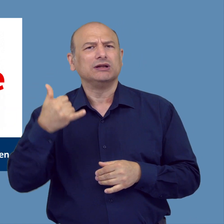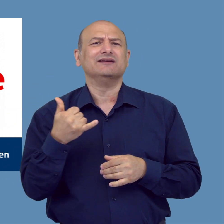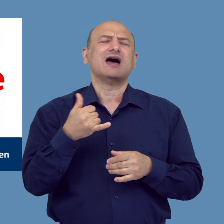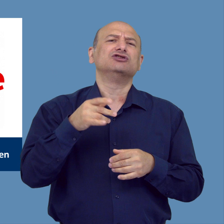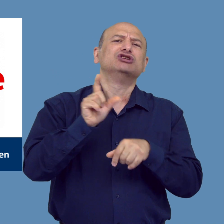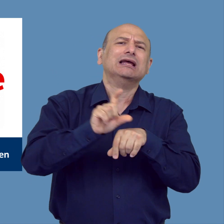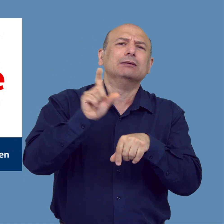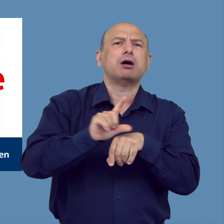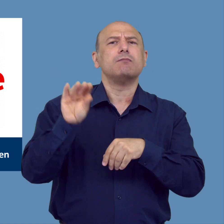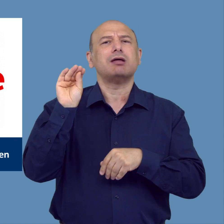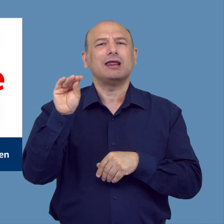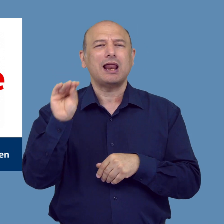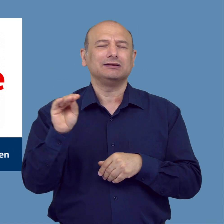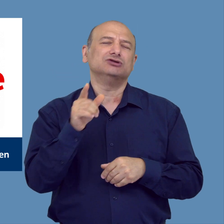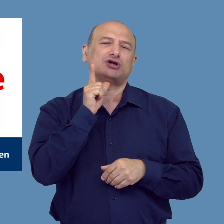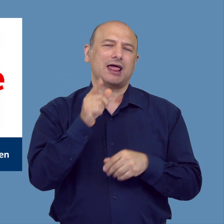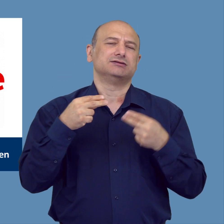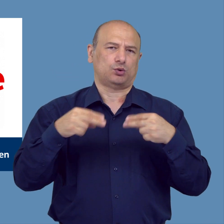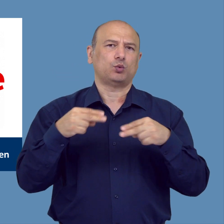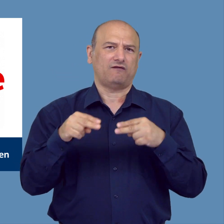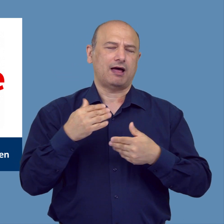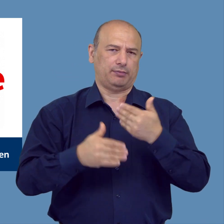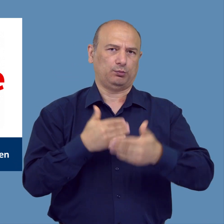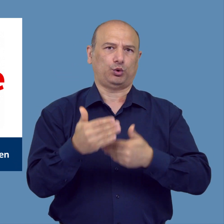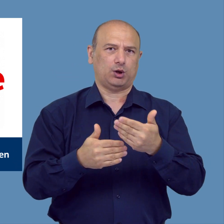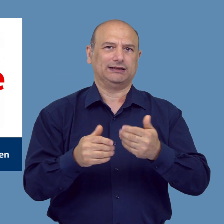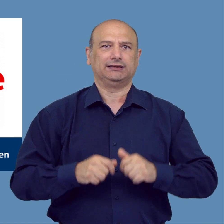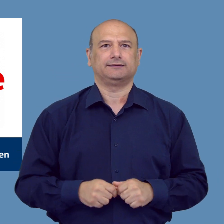valamint a telefonos ügyfélszolgálaton keresztüli hibabejelentés ez idő alatt is végig elérhetők lesznek.